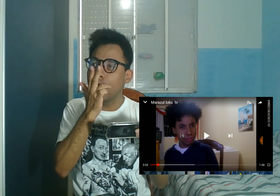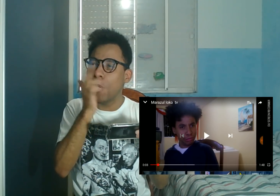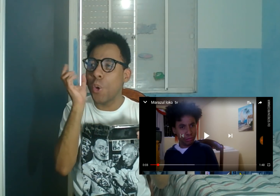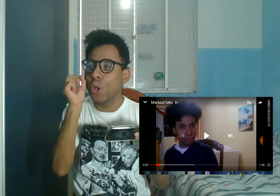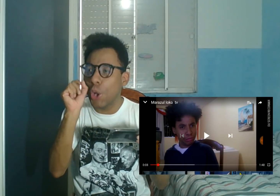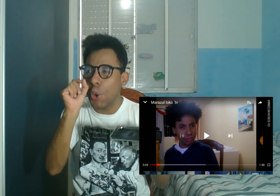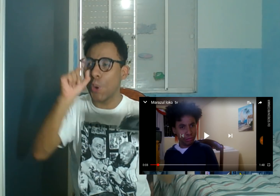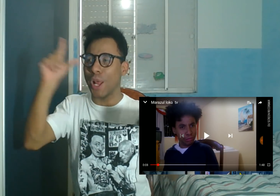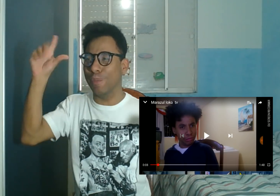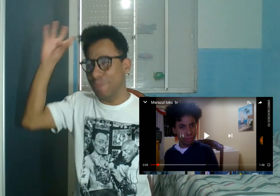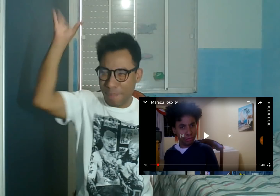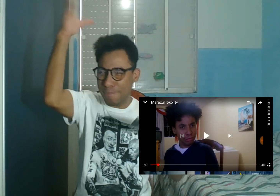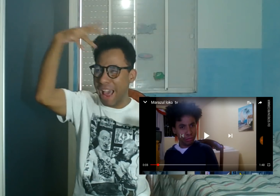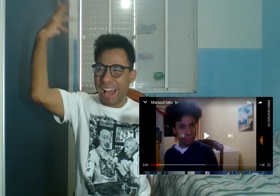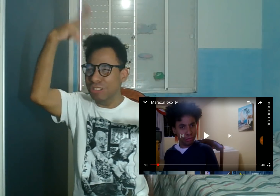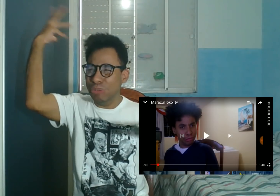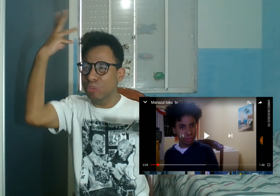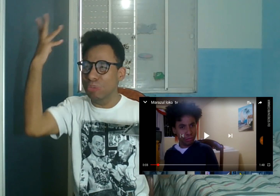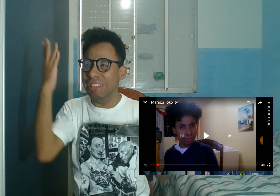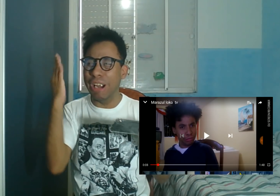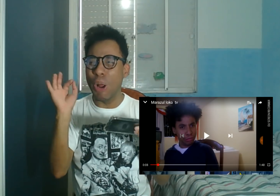perecer é acordou, cabelo bagunça ! horrível!!!!